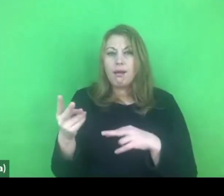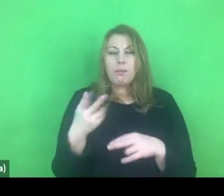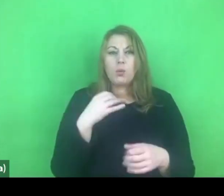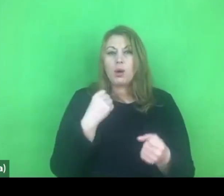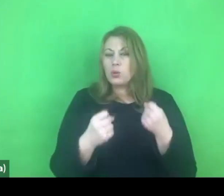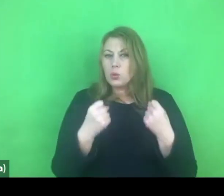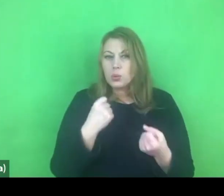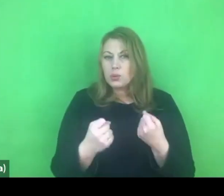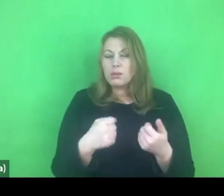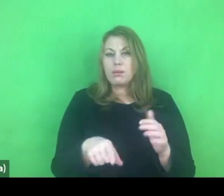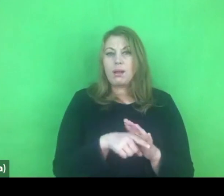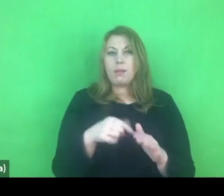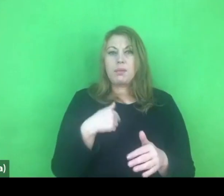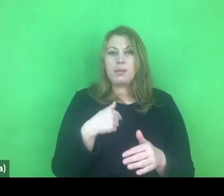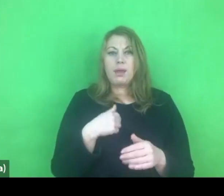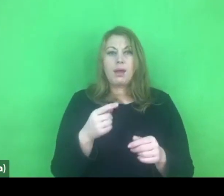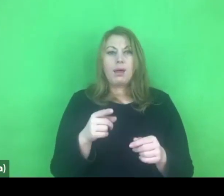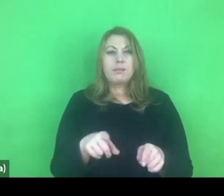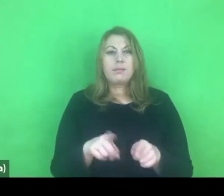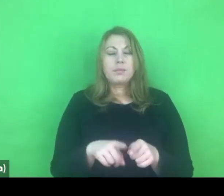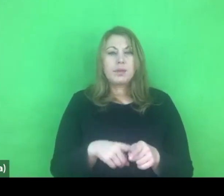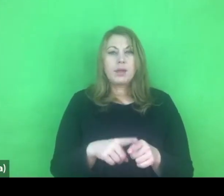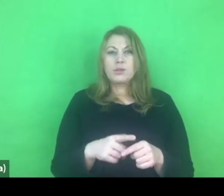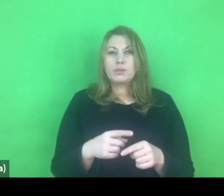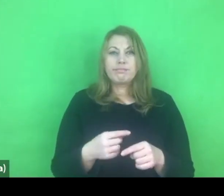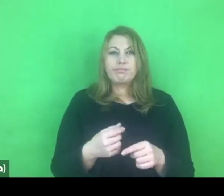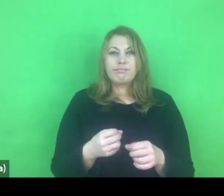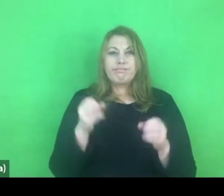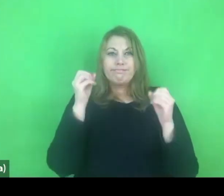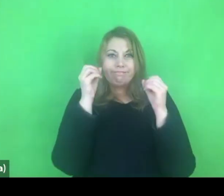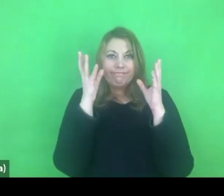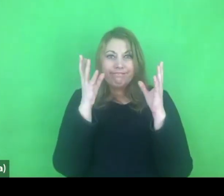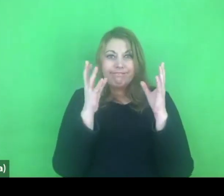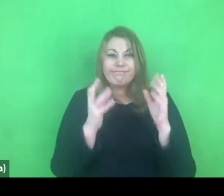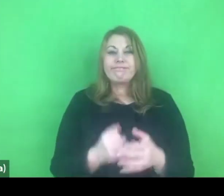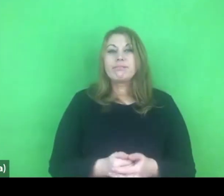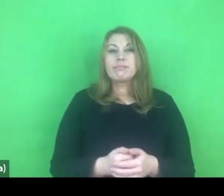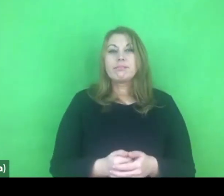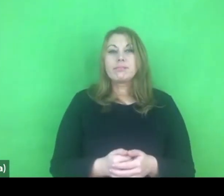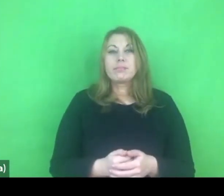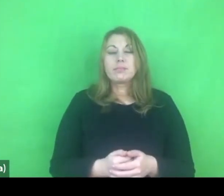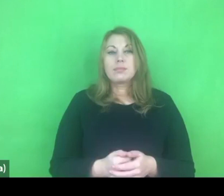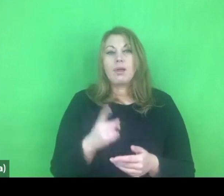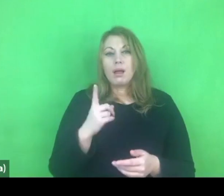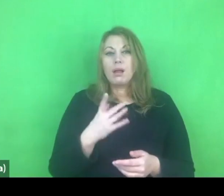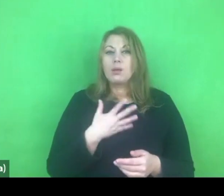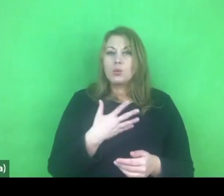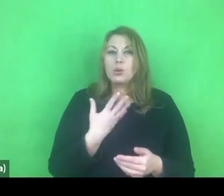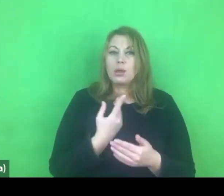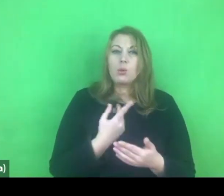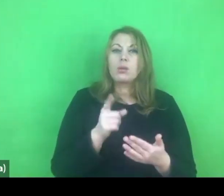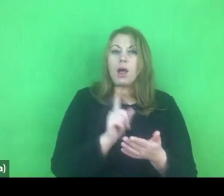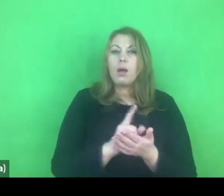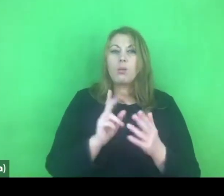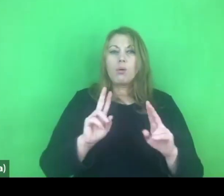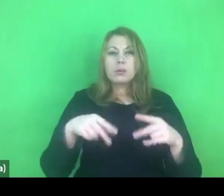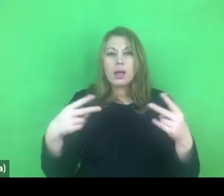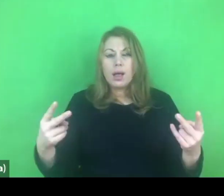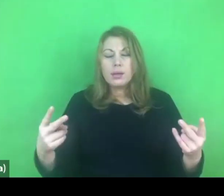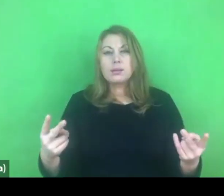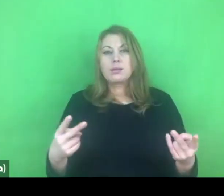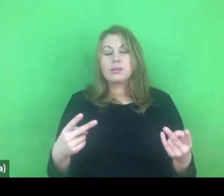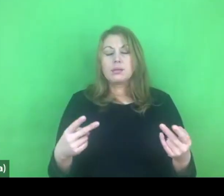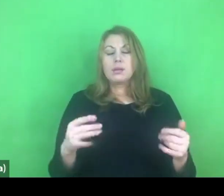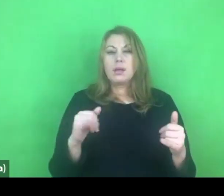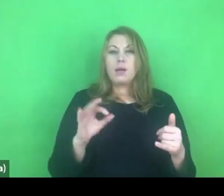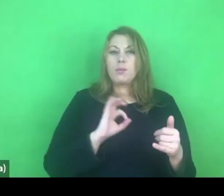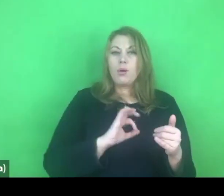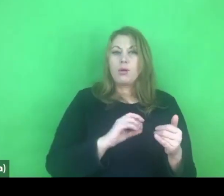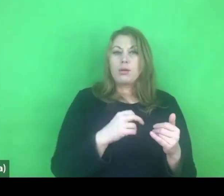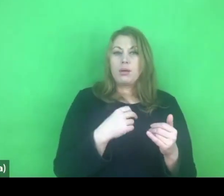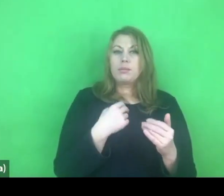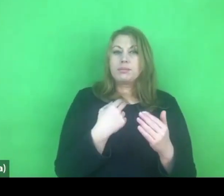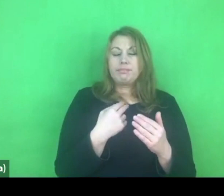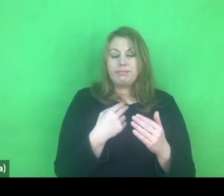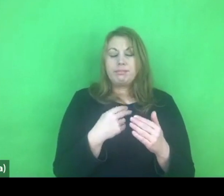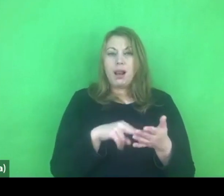i takim trochę zaskoczeniem. Mam nadzieję, że udało mi się przekazać to, co zakładałam, że Państwo skorzystają z tej wiedzy.